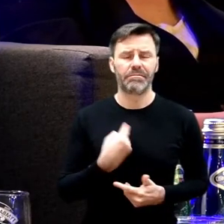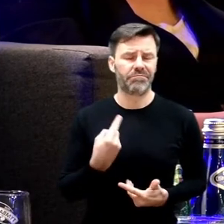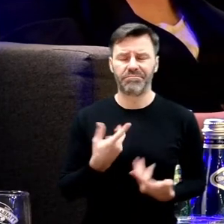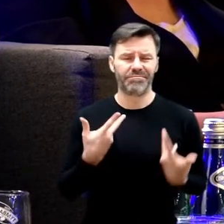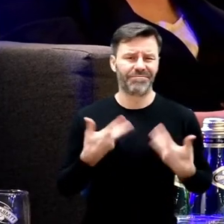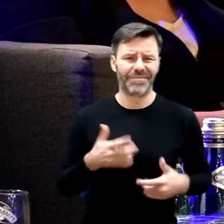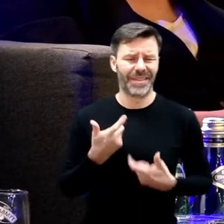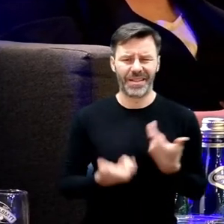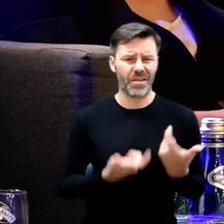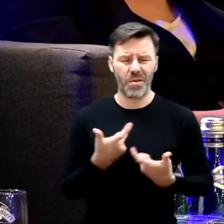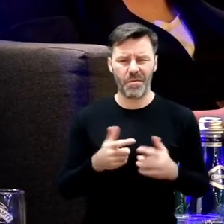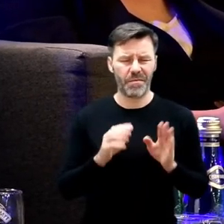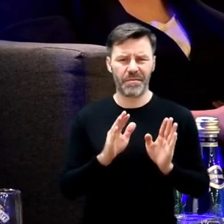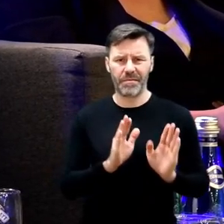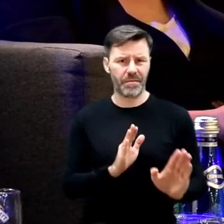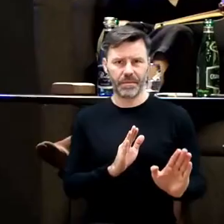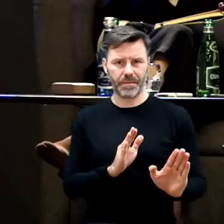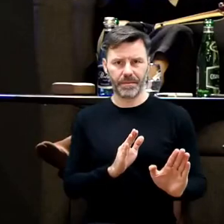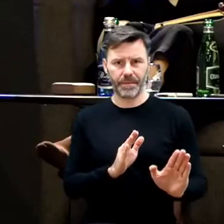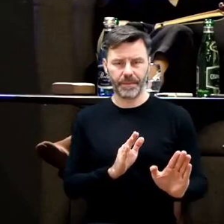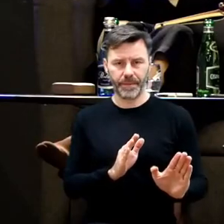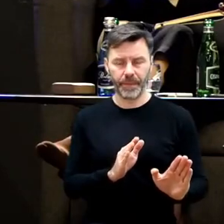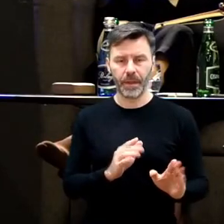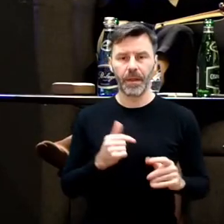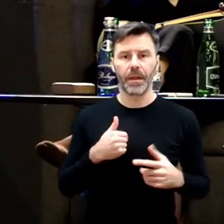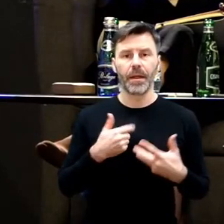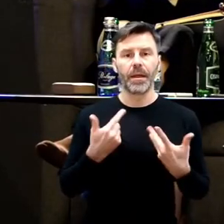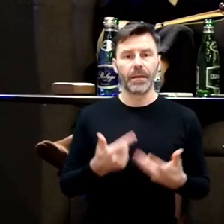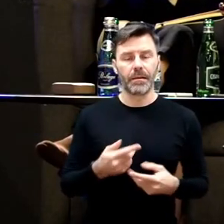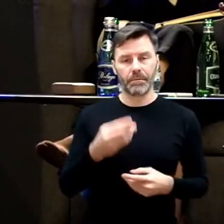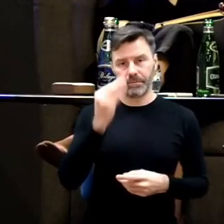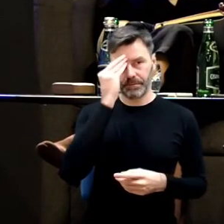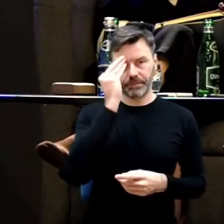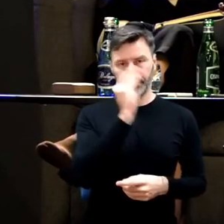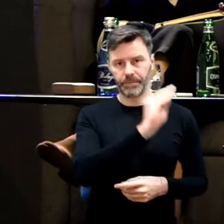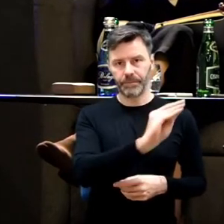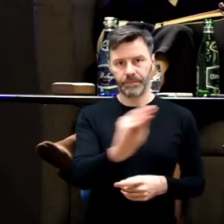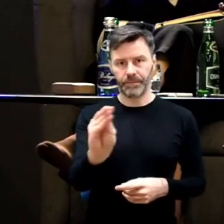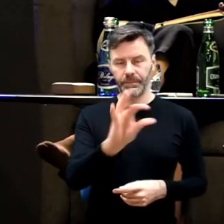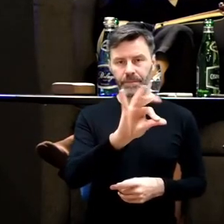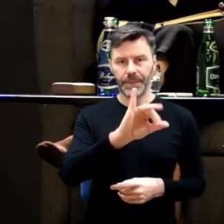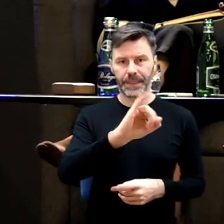określamy naszym SIM-om, wnosząc te grunty